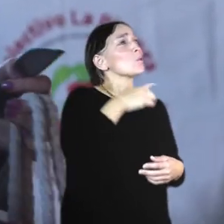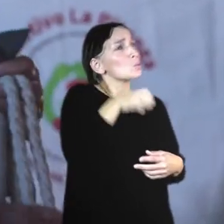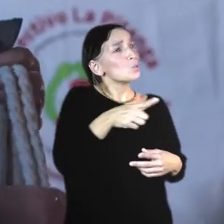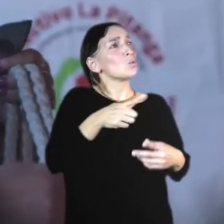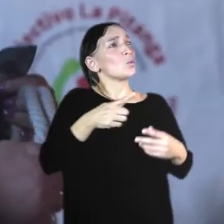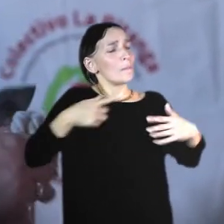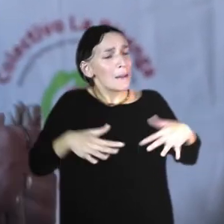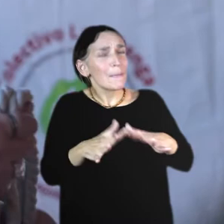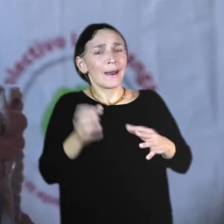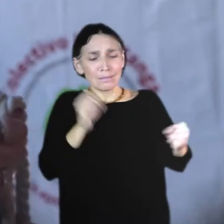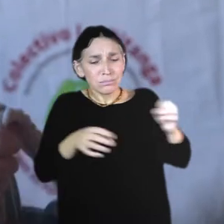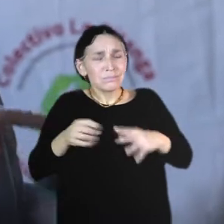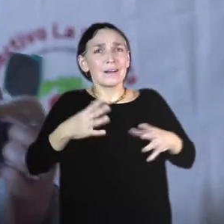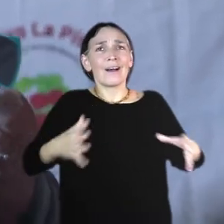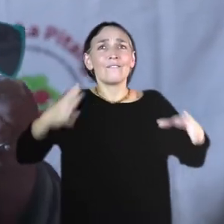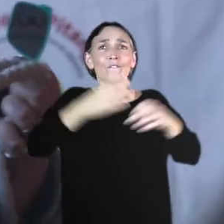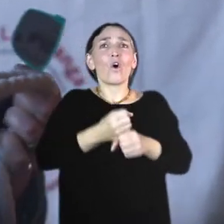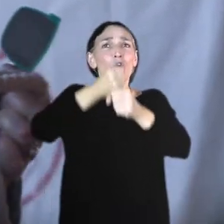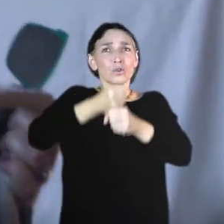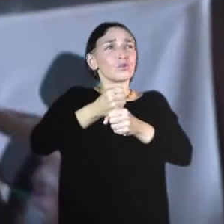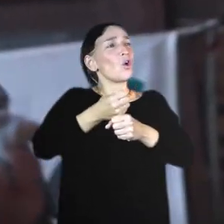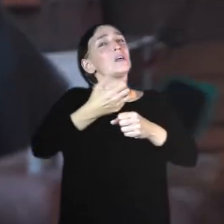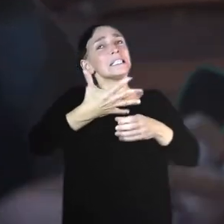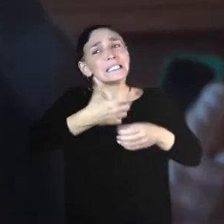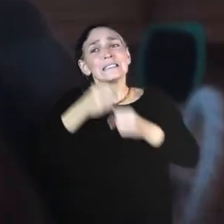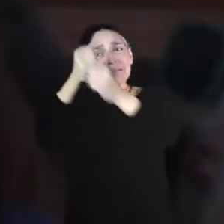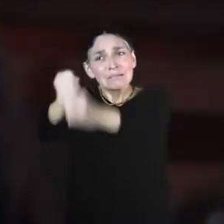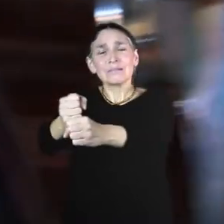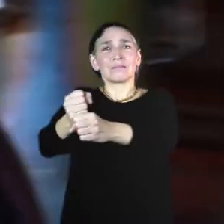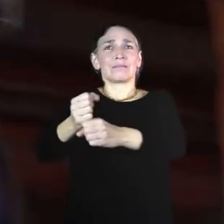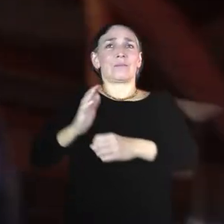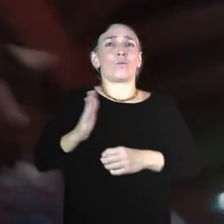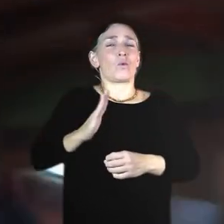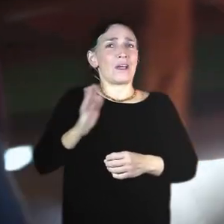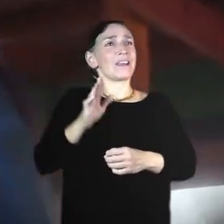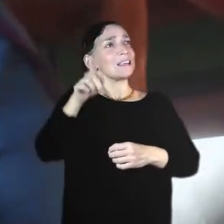Me dijo: “Prepara el bolso y lleváselo a las muchachas”